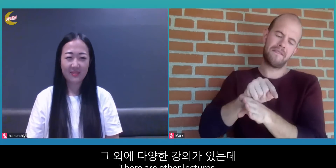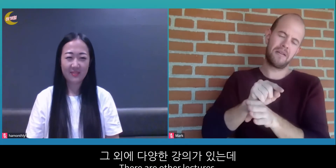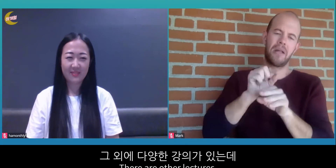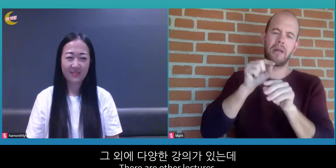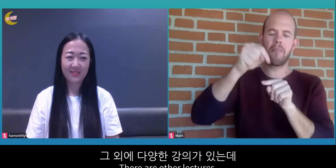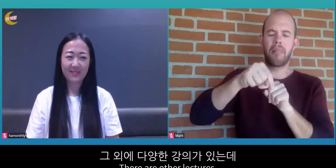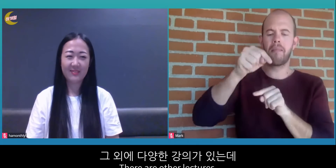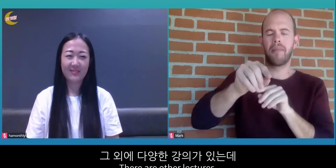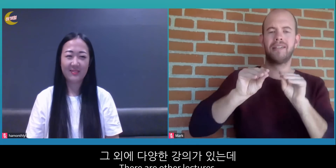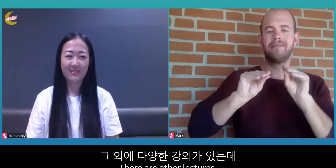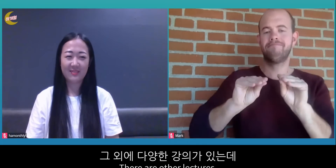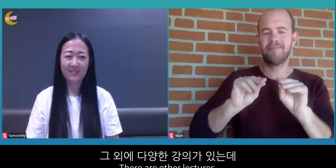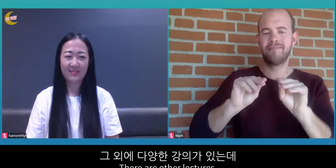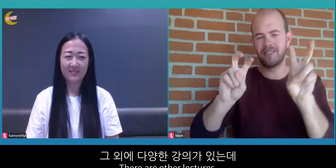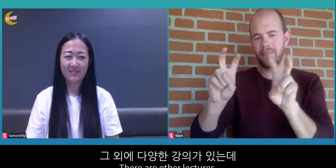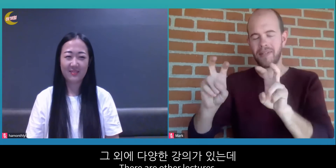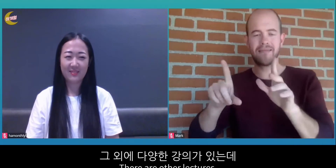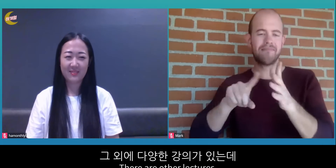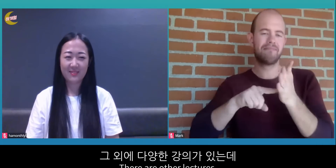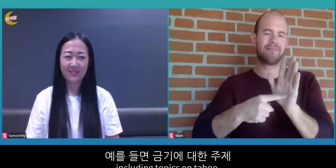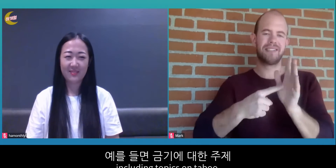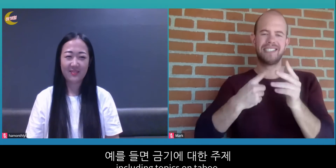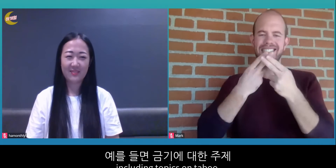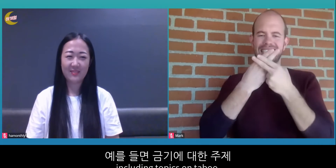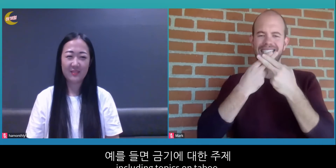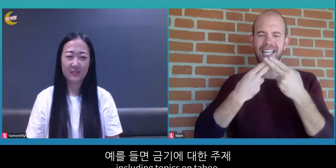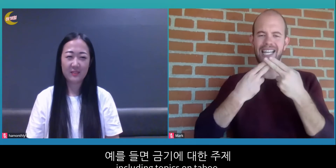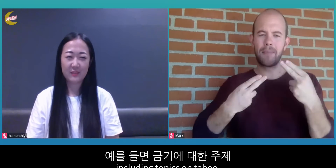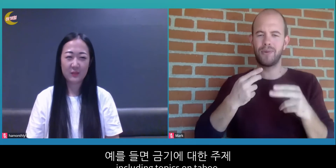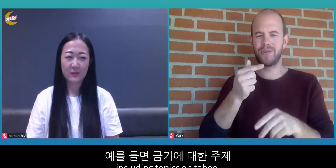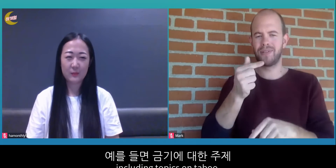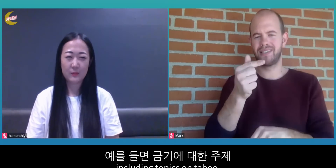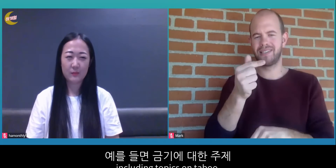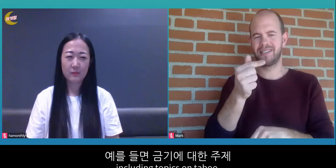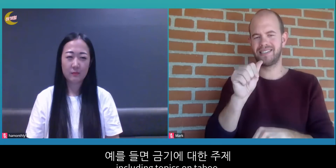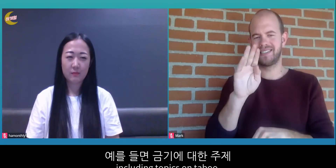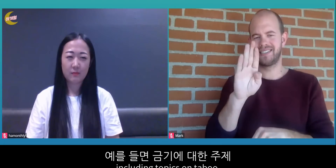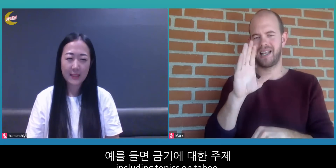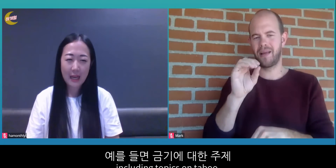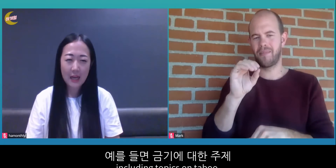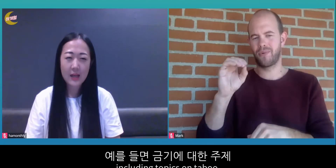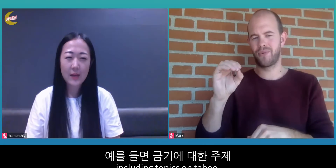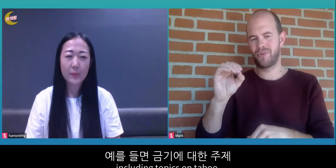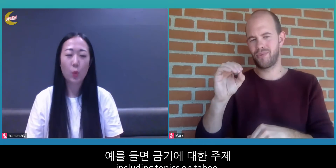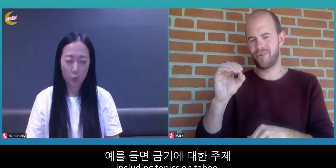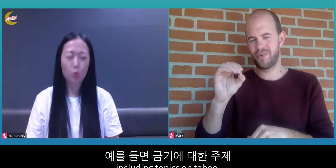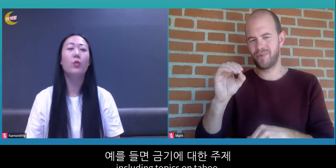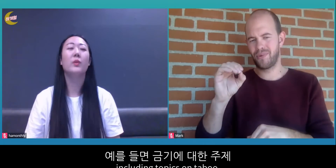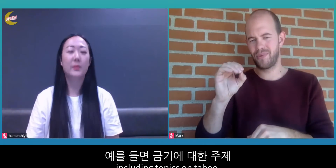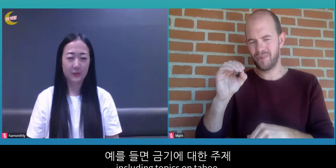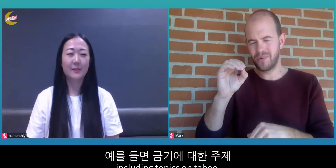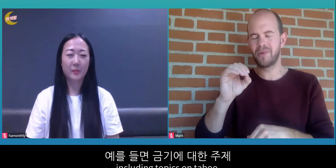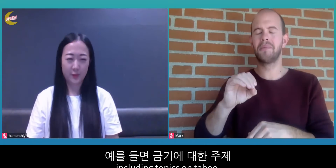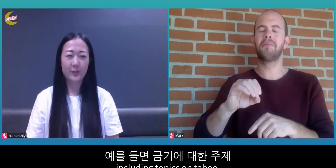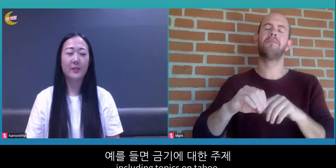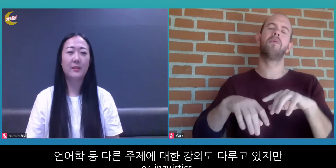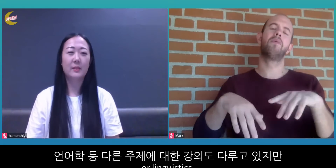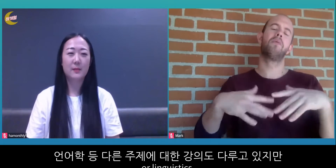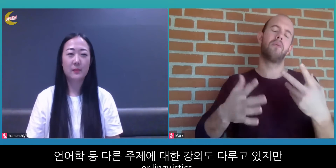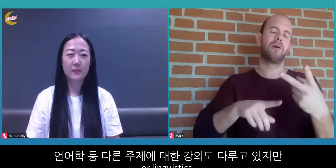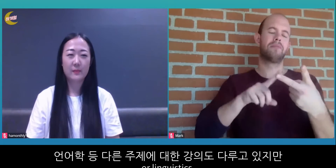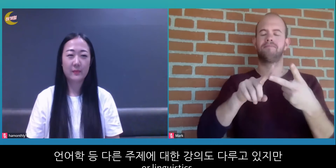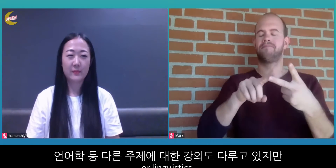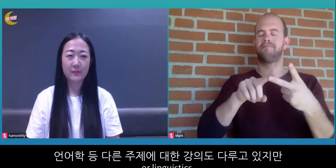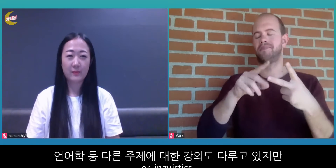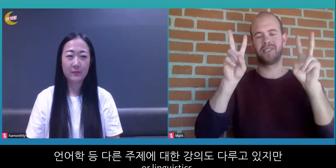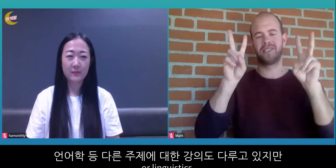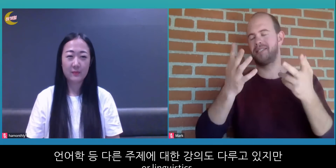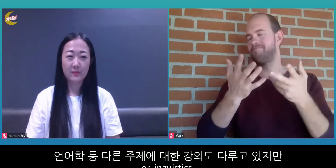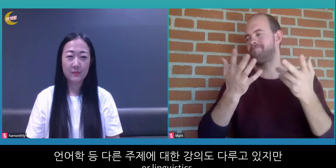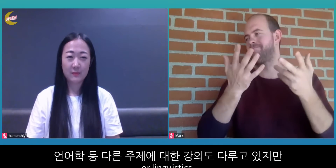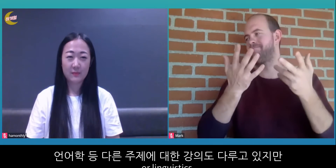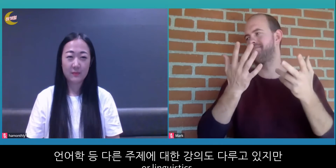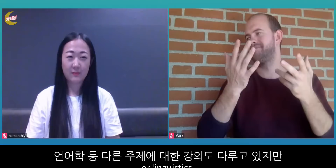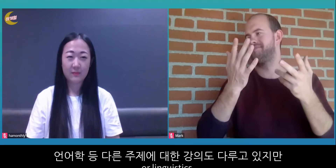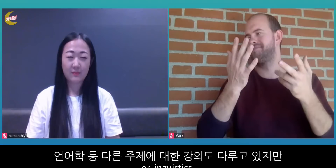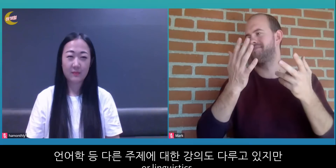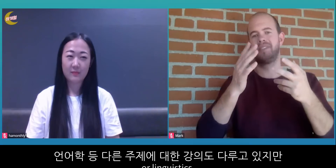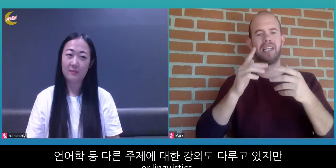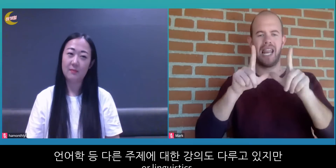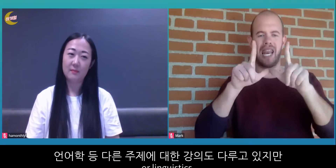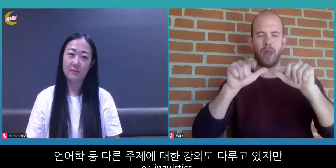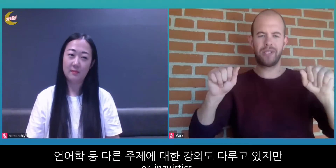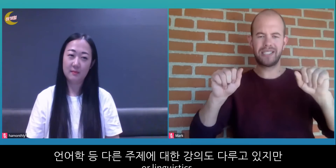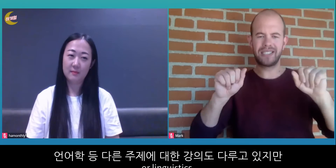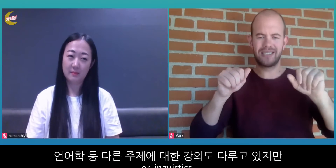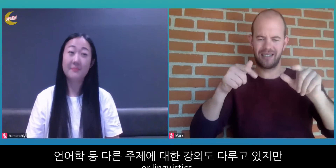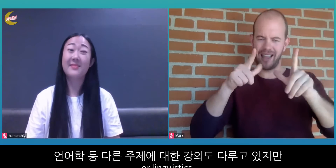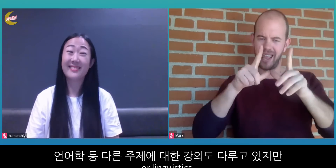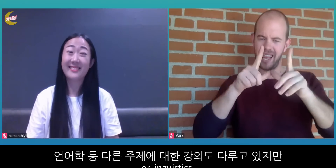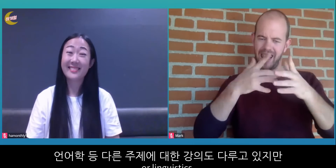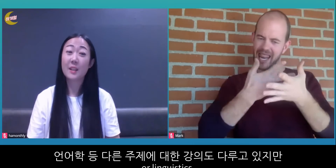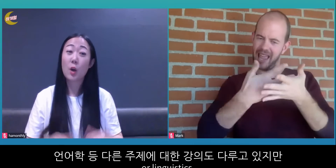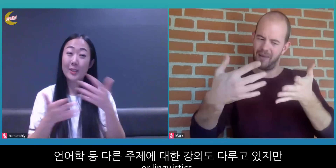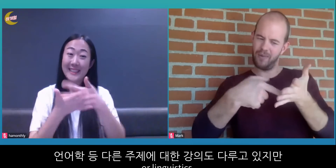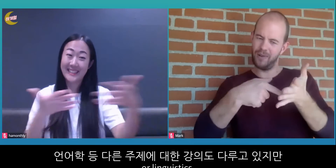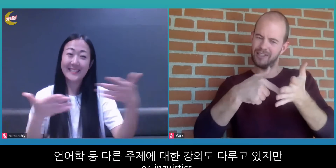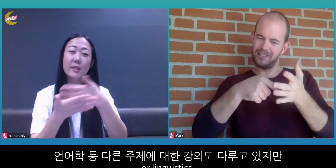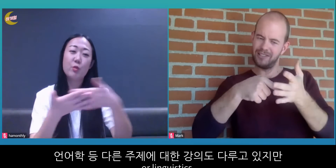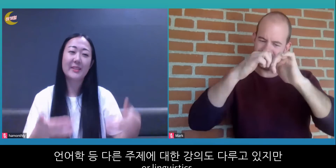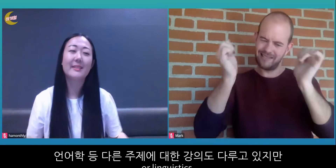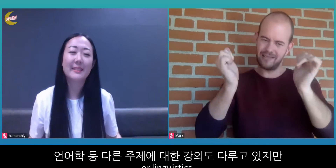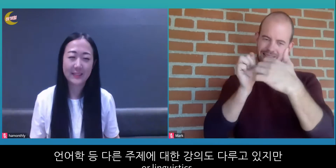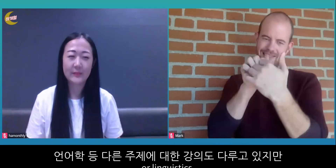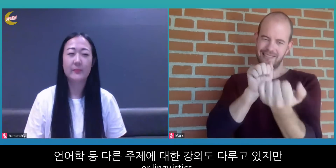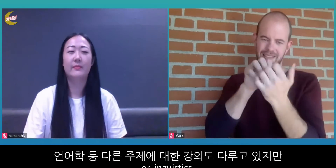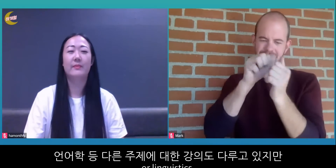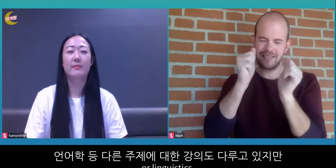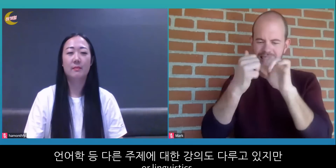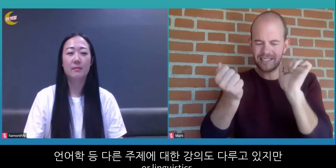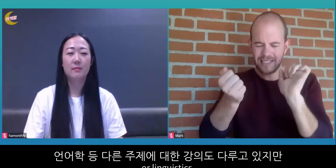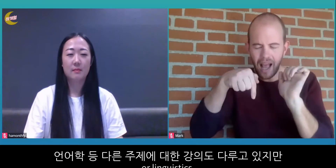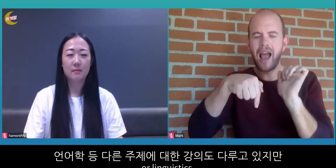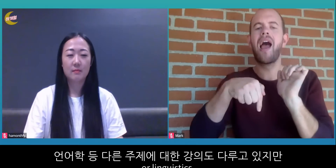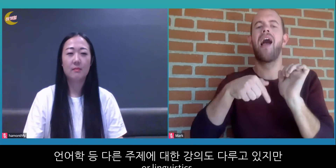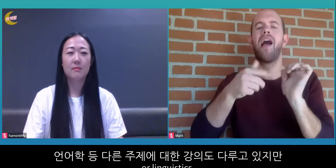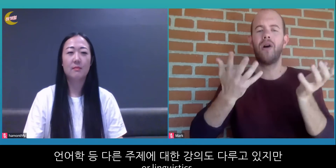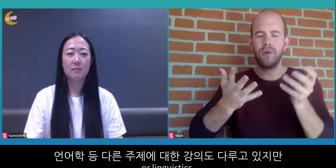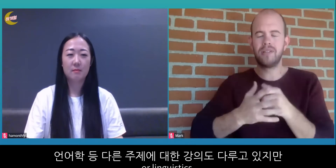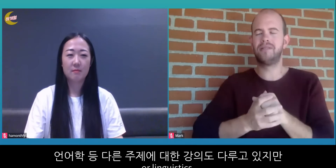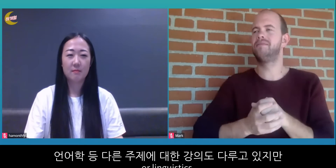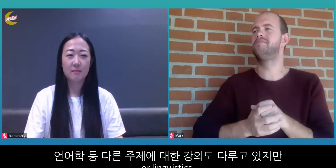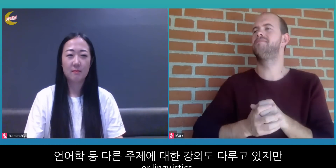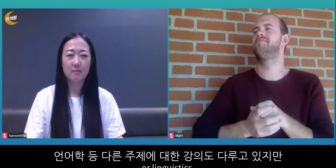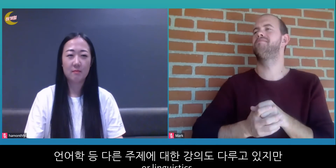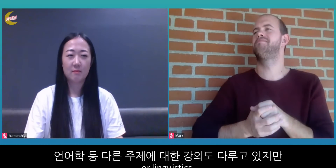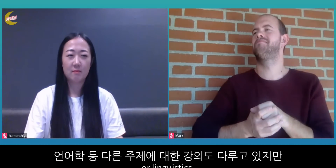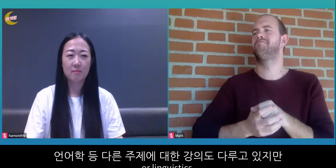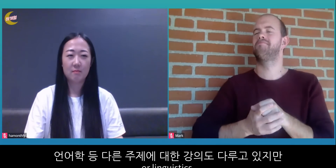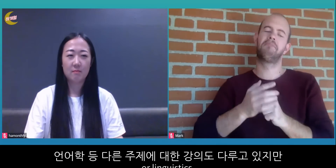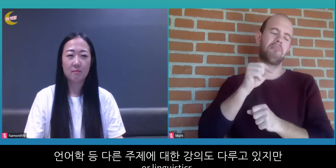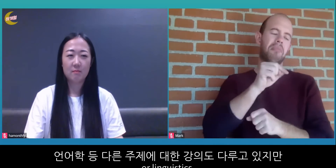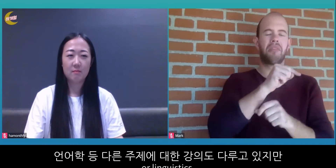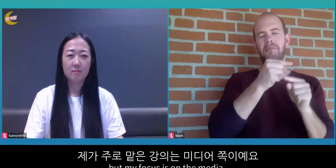タブーや言語学のトピックを含む他の講義もあります